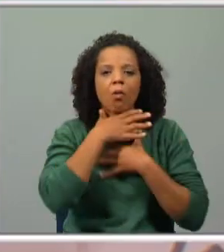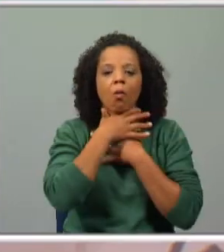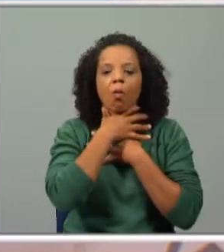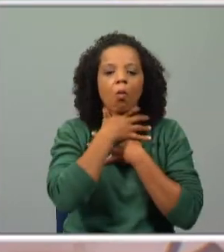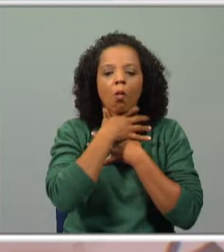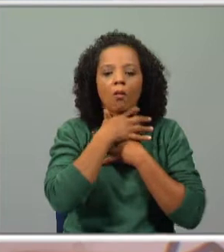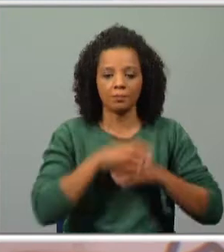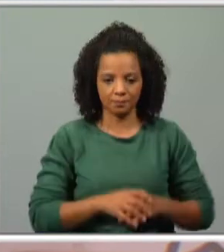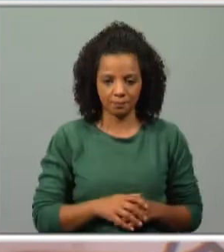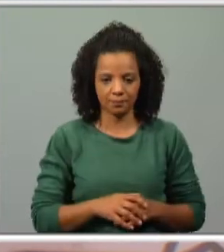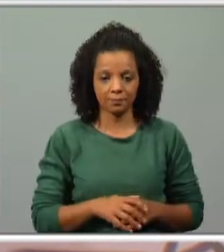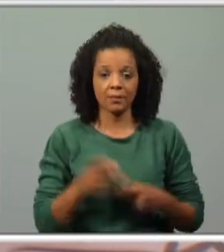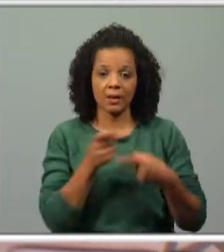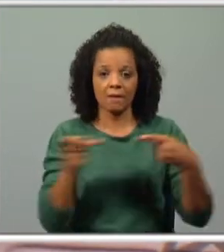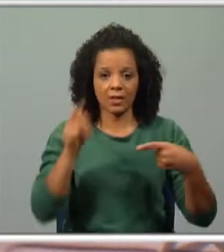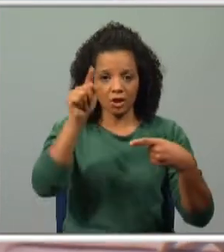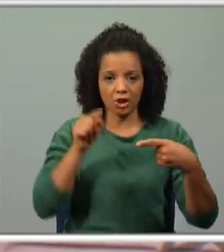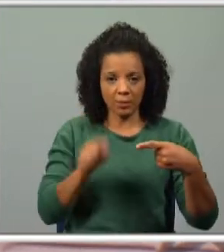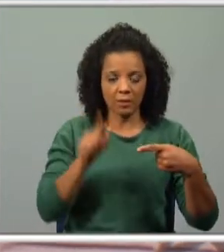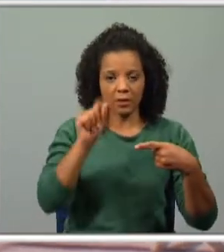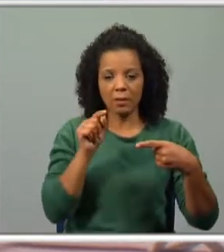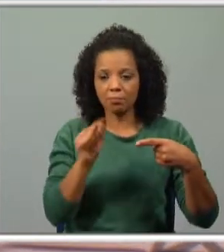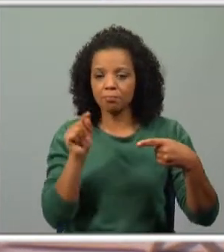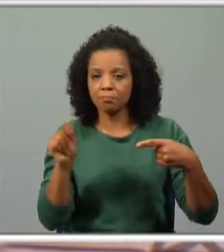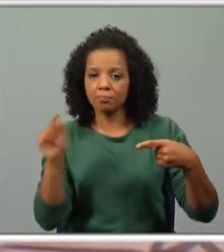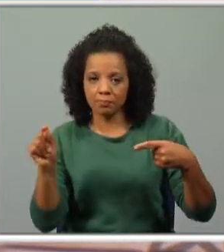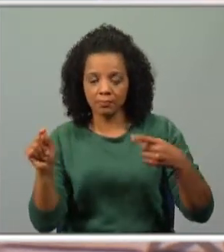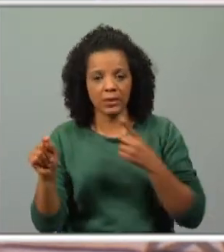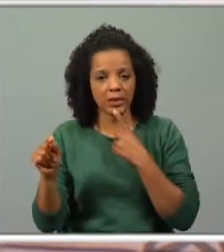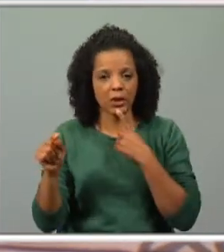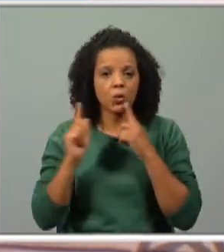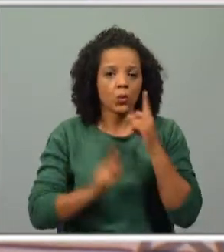mais uma vez a frase exclamativa e as reticências portanto temos aqui muito 再次感嘆句和省略號，所以我們這裡有很多